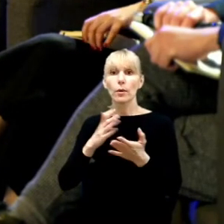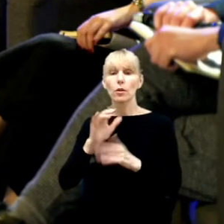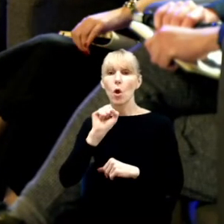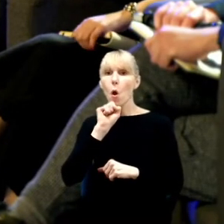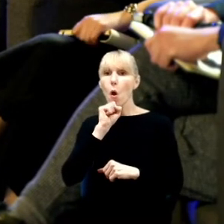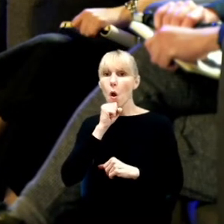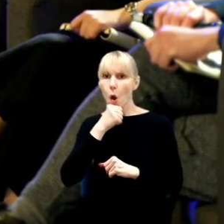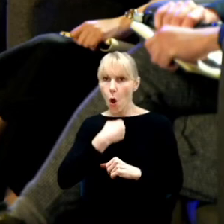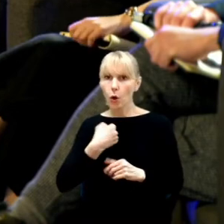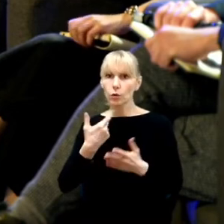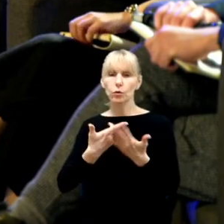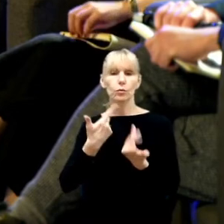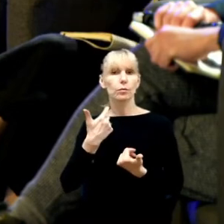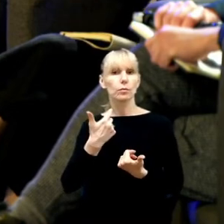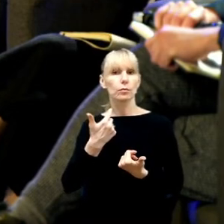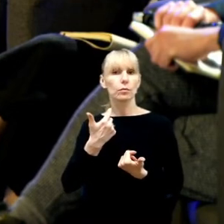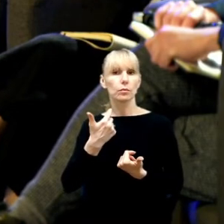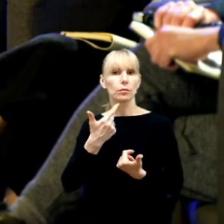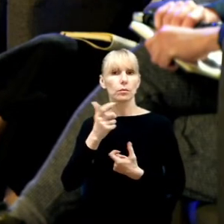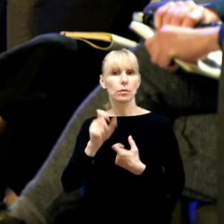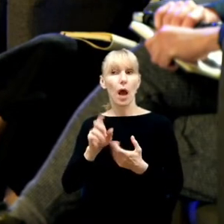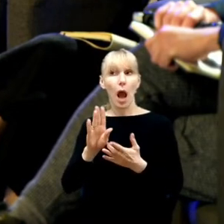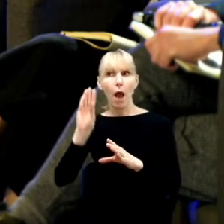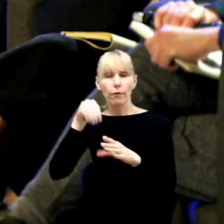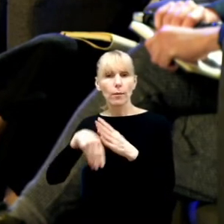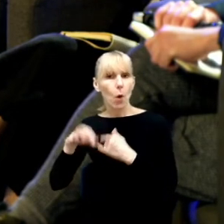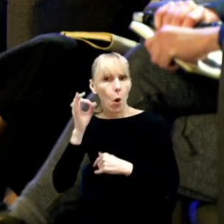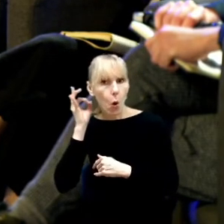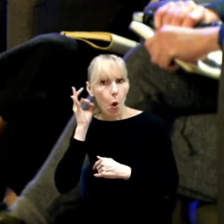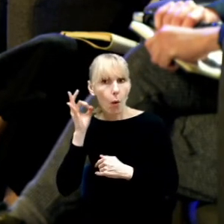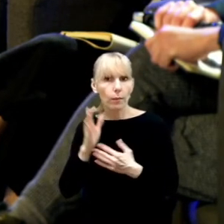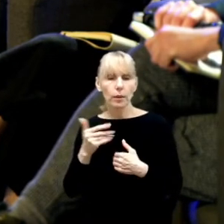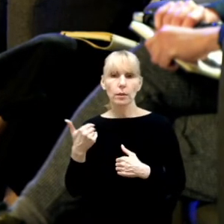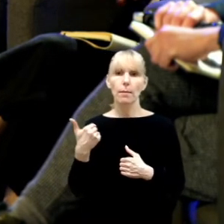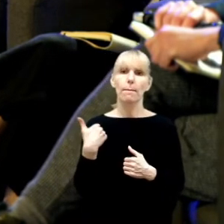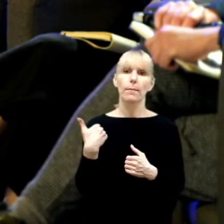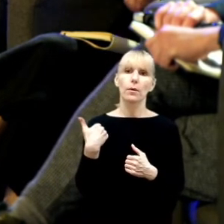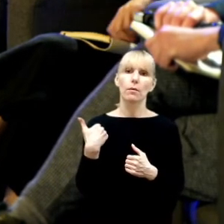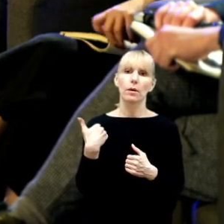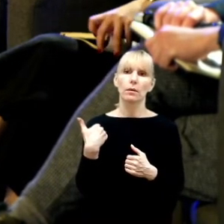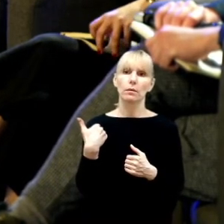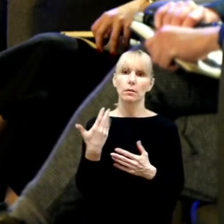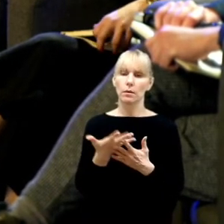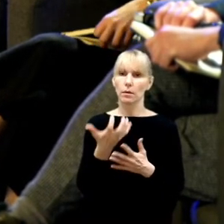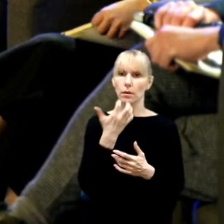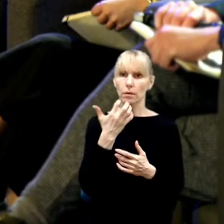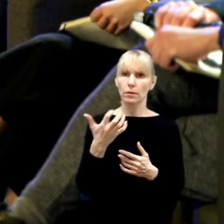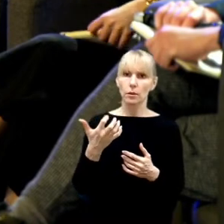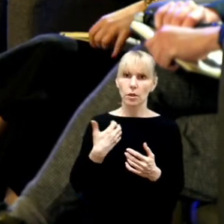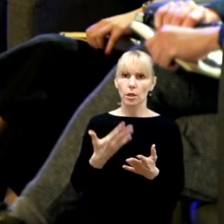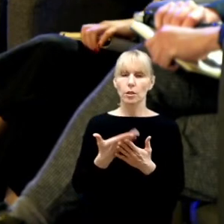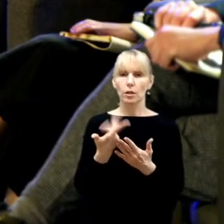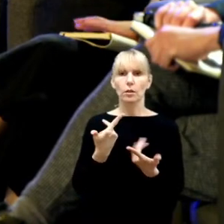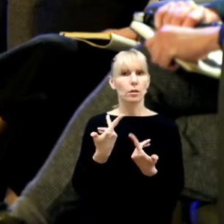które były właścicielkami wielkich, niewyremontowanych, nieogrzewanych domów.